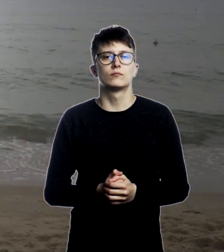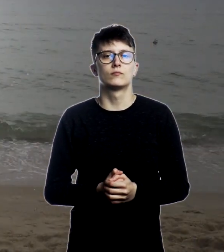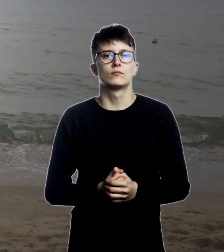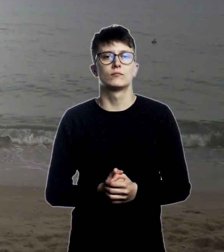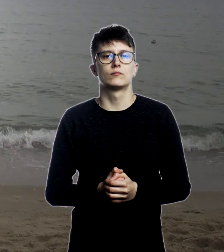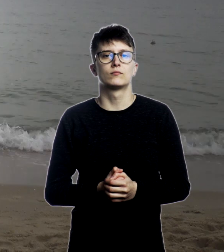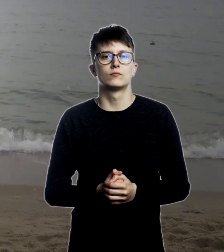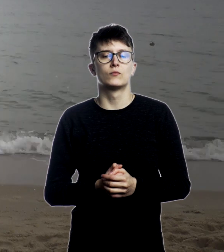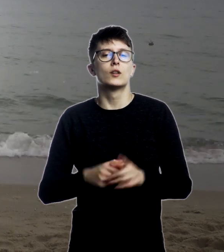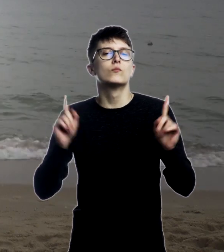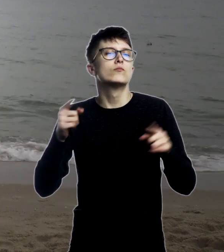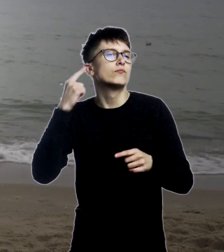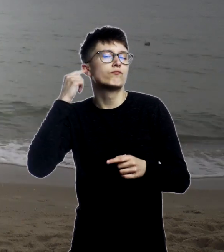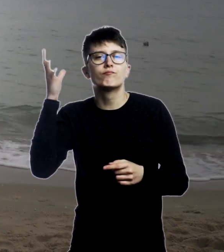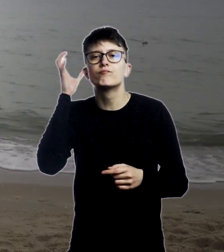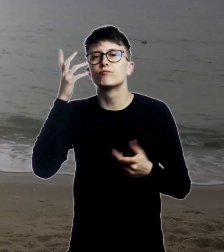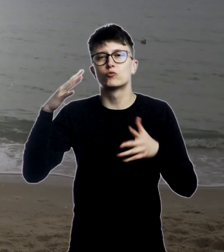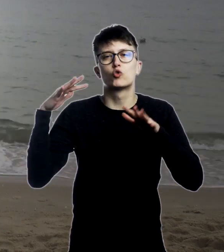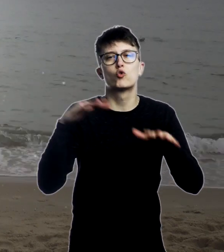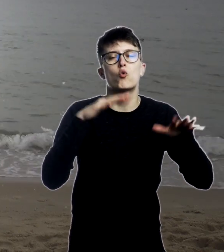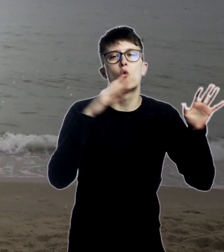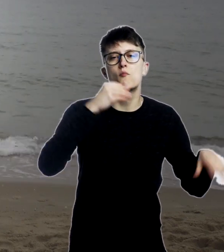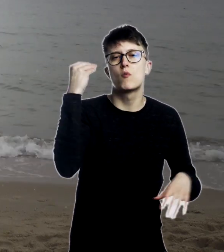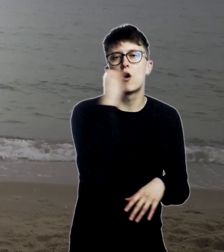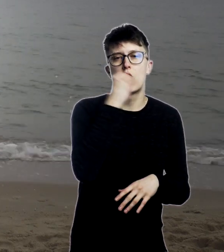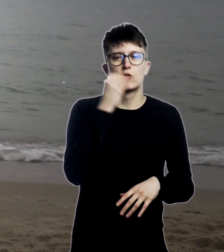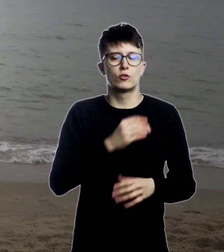[rytmiczna muzyka, szum morza]